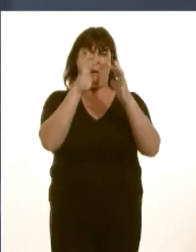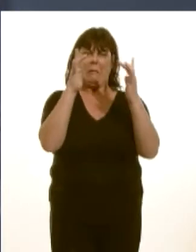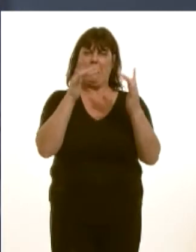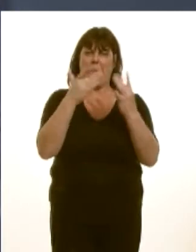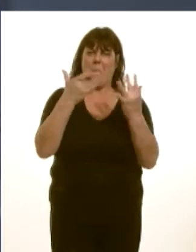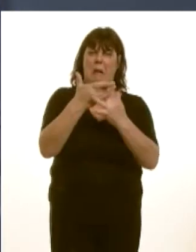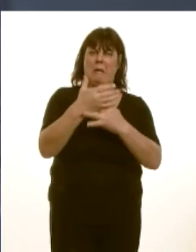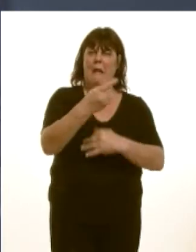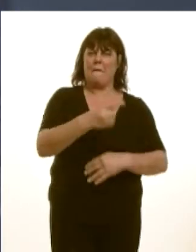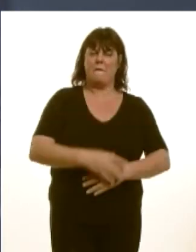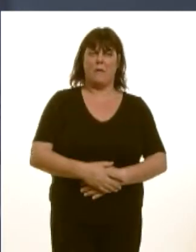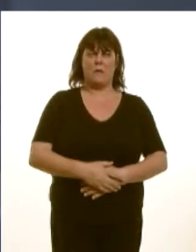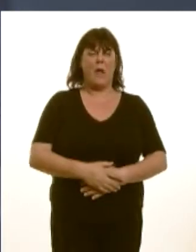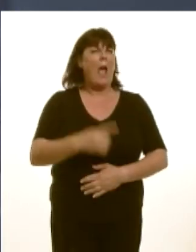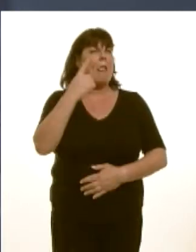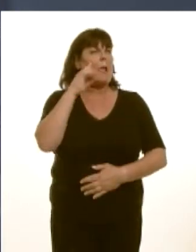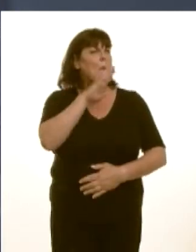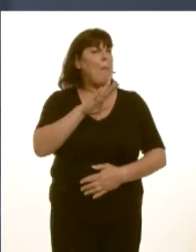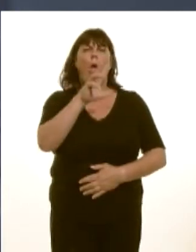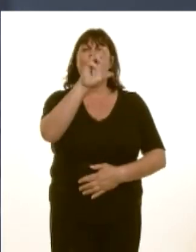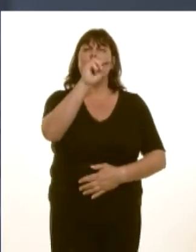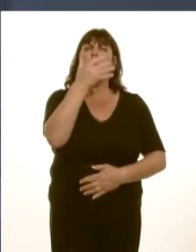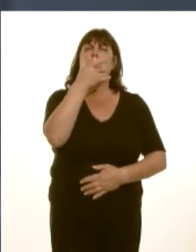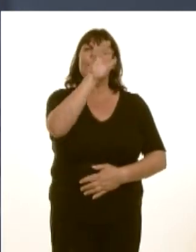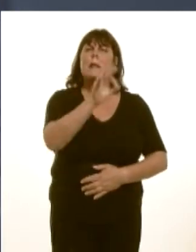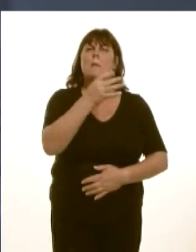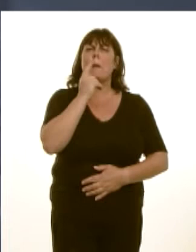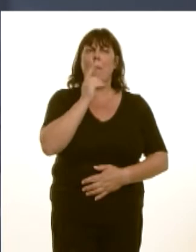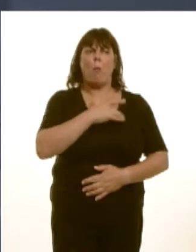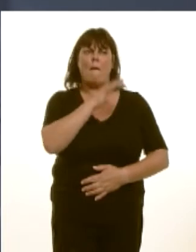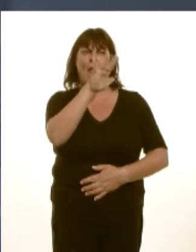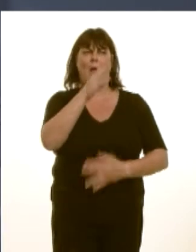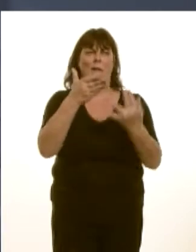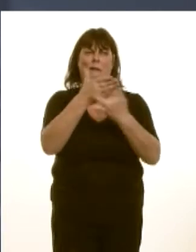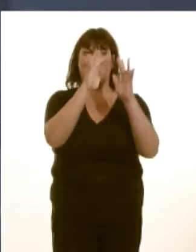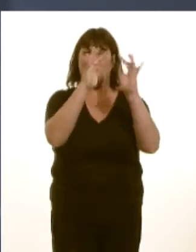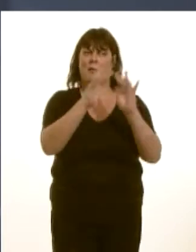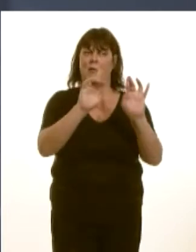Tra fy mod, wrth gwrs, yn edrych ymlaen at weld cyswllt gwe cyflym ar draws Cymru, a